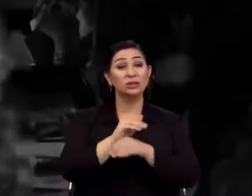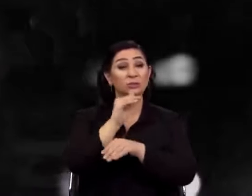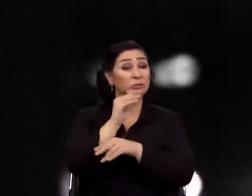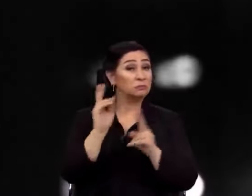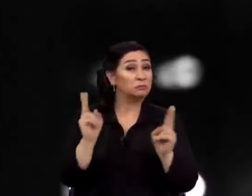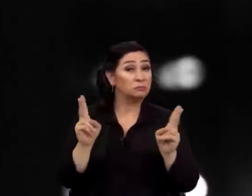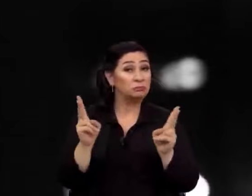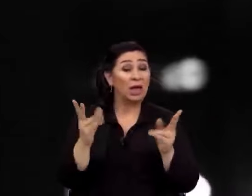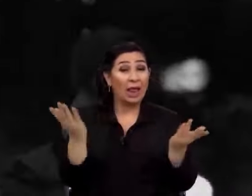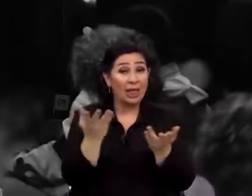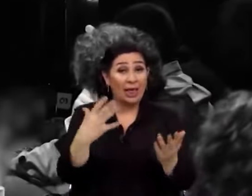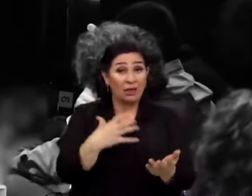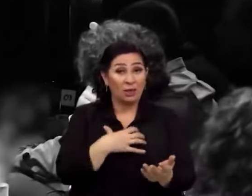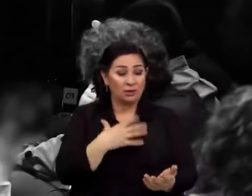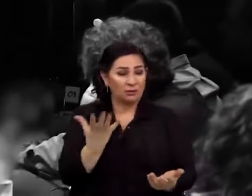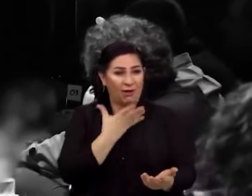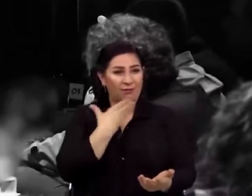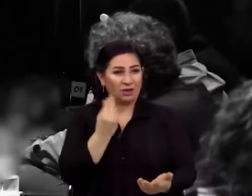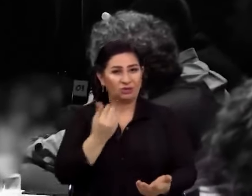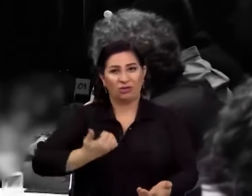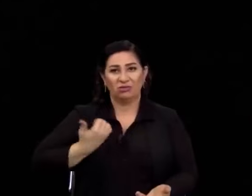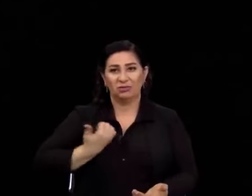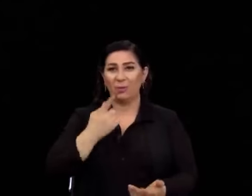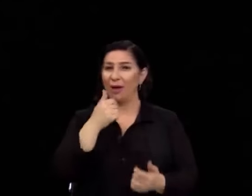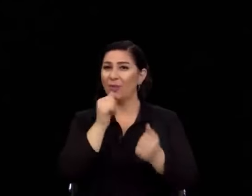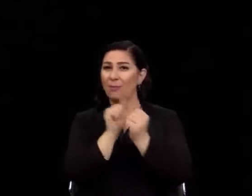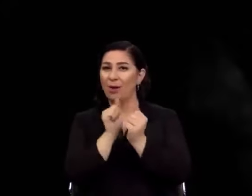Hele ki kendisinden daha Genç ve yakışıklı bir adamla Metin Bey sizin